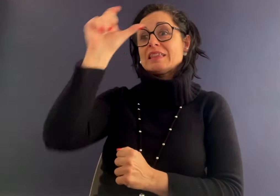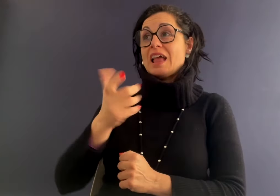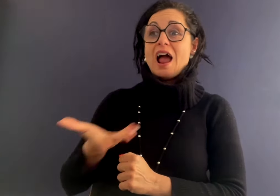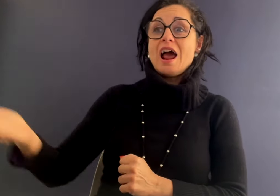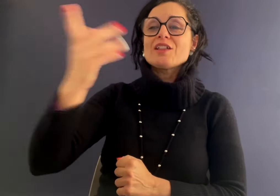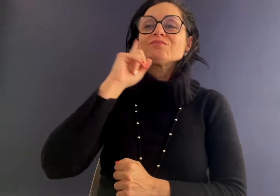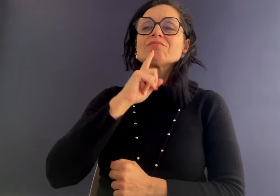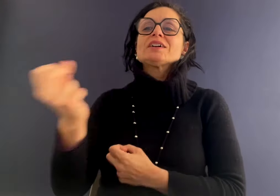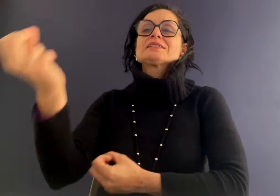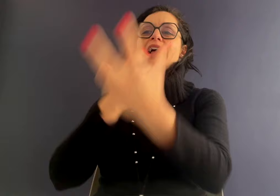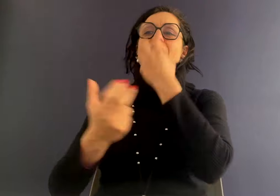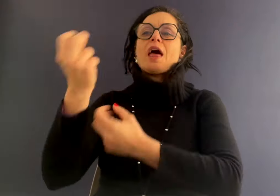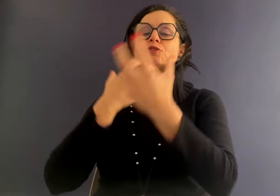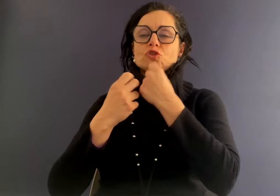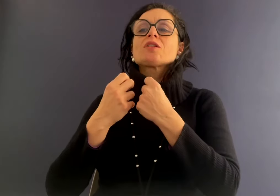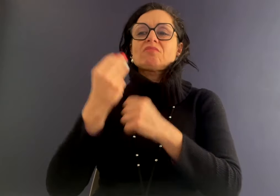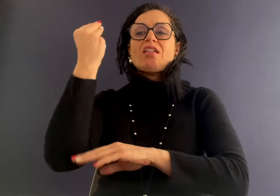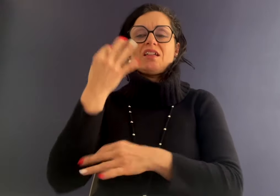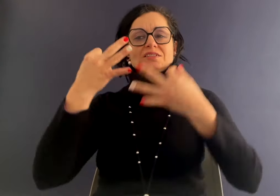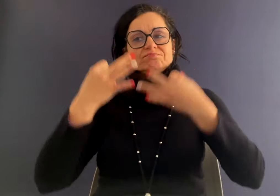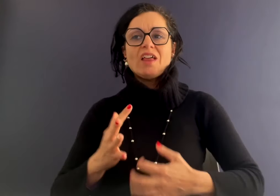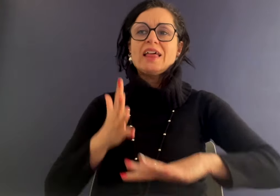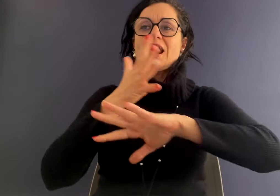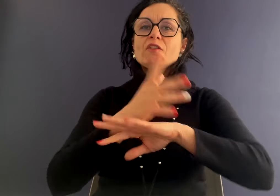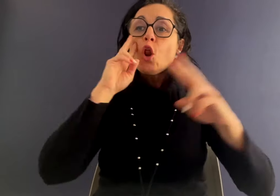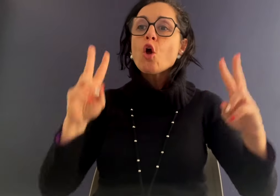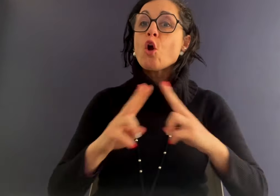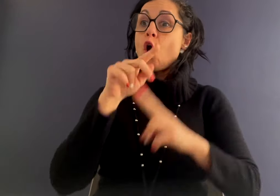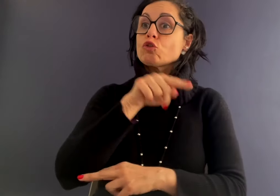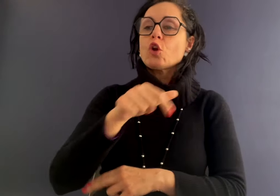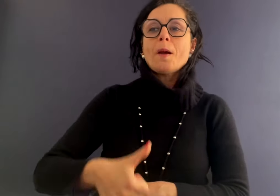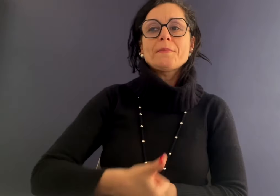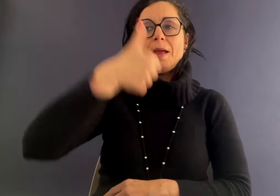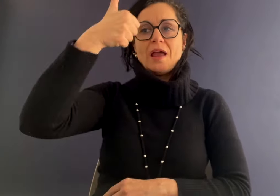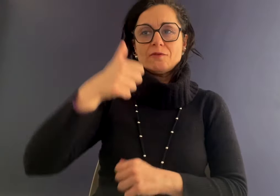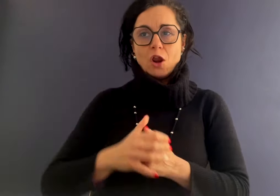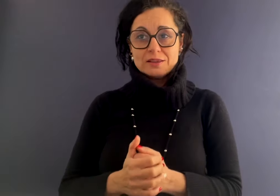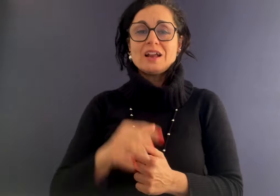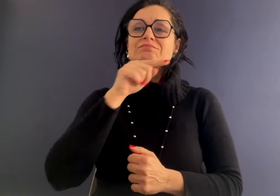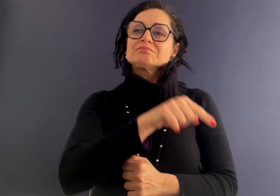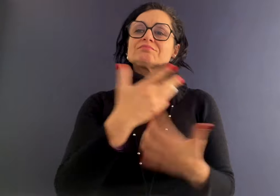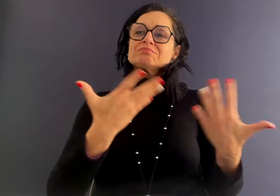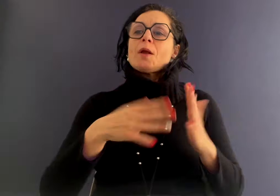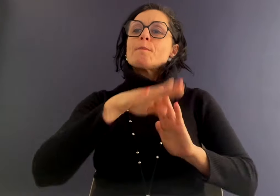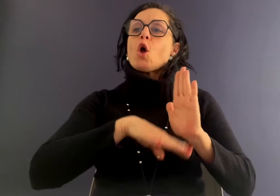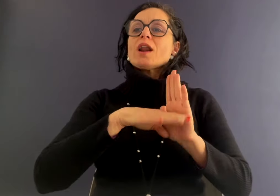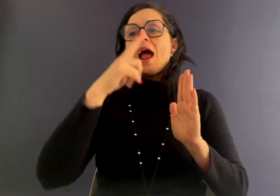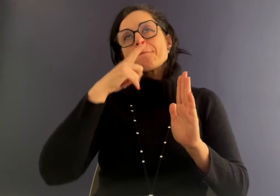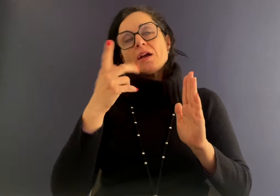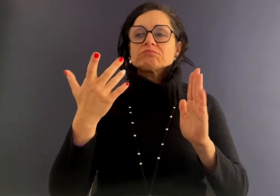Abbiamo ricevuto molte segnalazioni da parte dei Sordi italiani ed è questo il motivo per cui abbiamo chiesto questo primo incontro per parlare dei programmi di